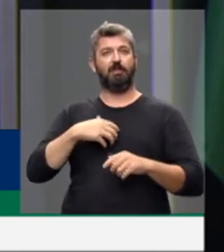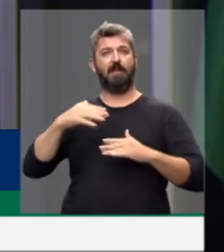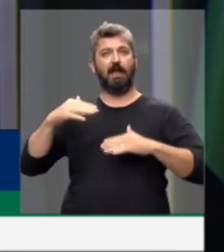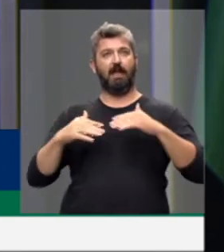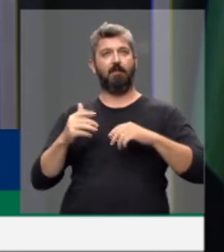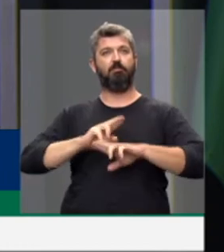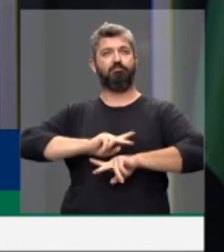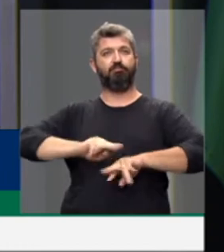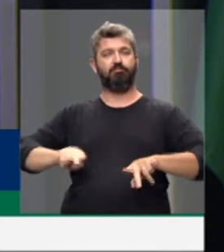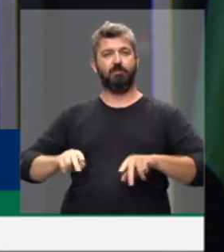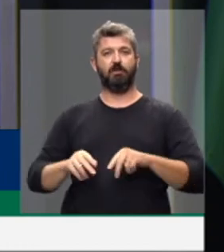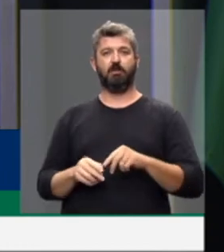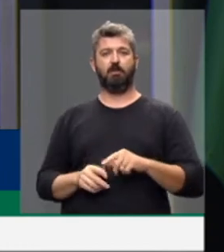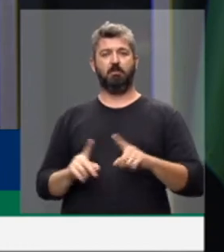QUEREMOS UM BRASIL QUE PENSE GRANDE, PENSE